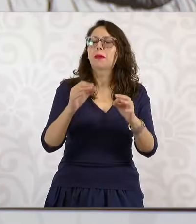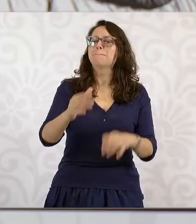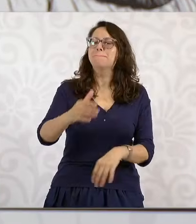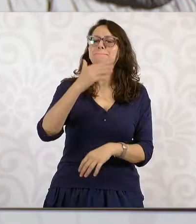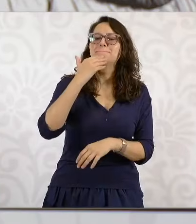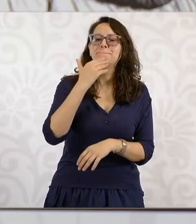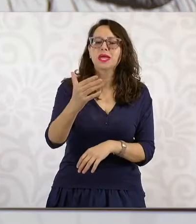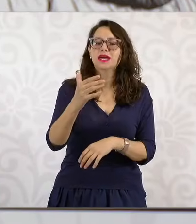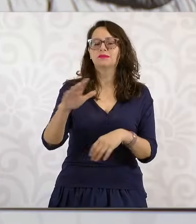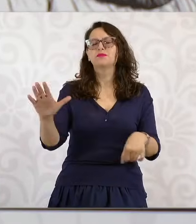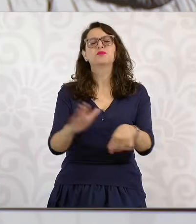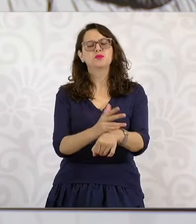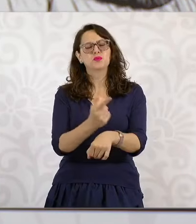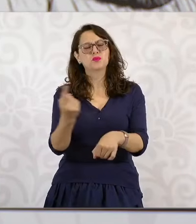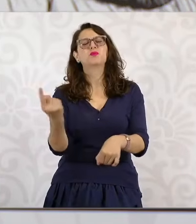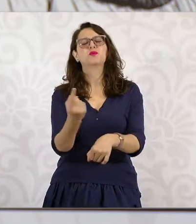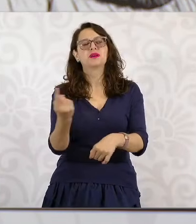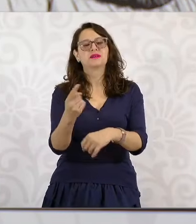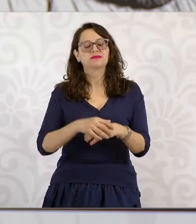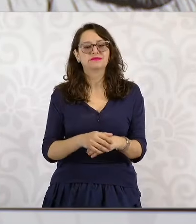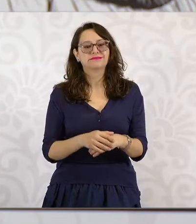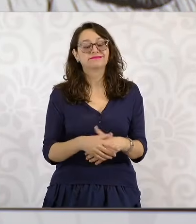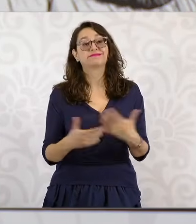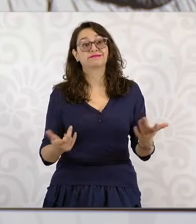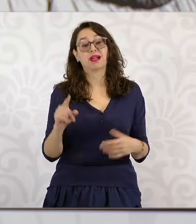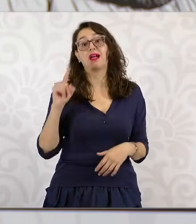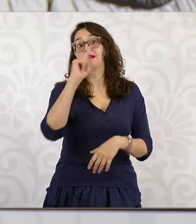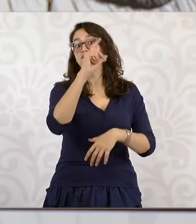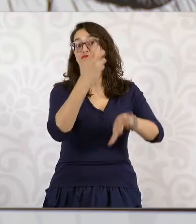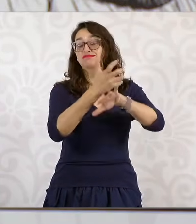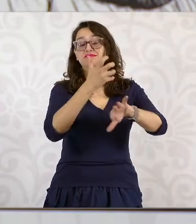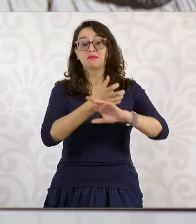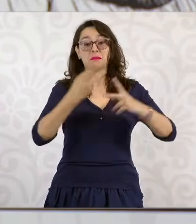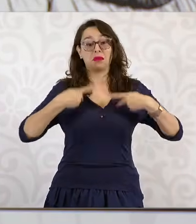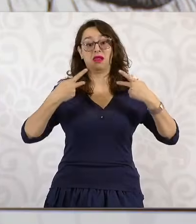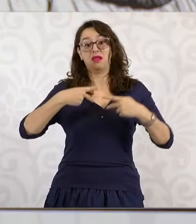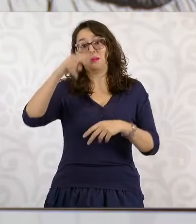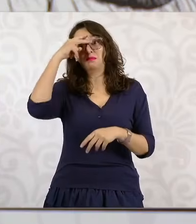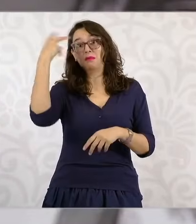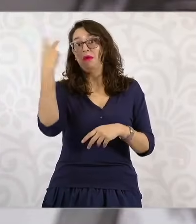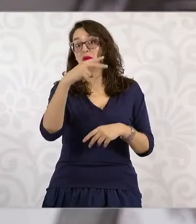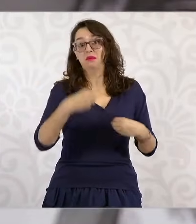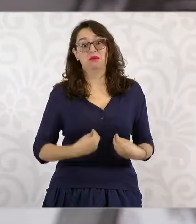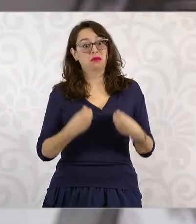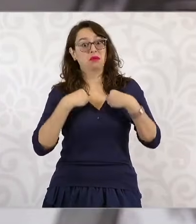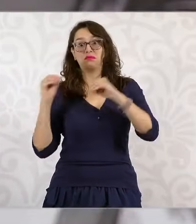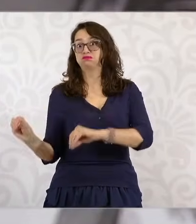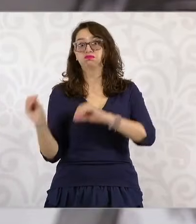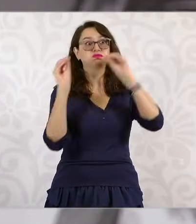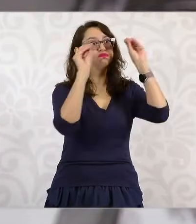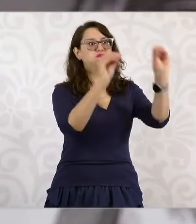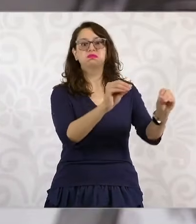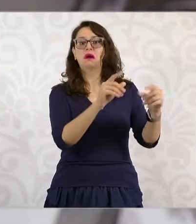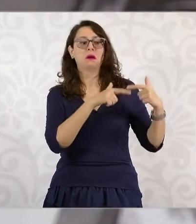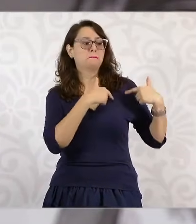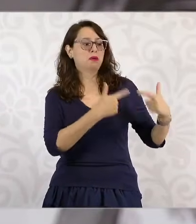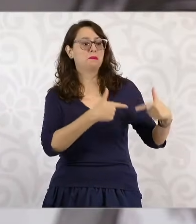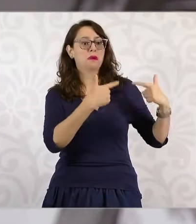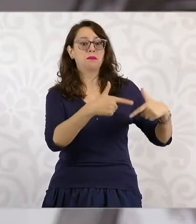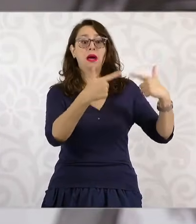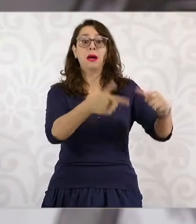cosas, en los mexicanos que viven ahí desde hace muchas generaciones. son de primera, de segunda,